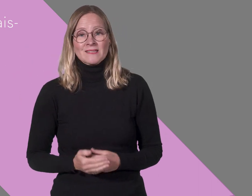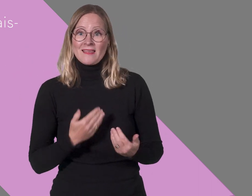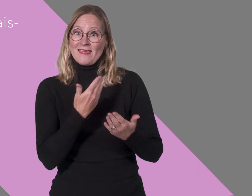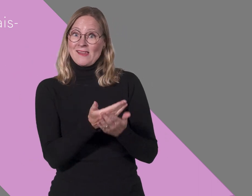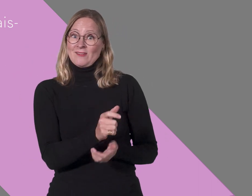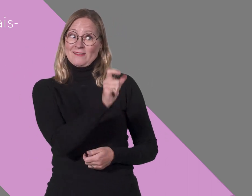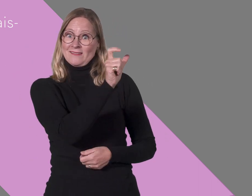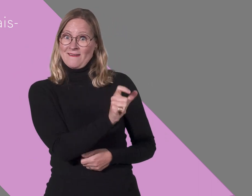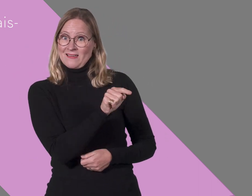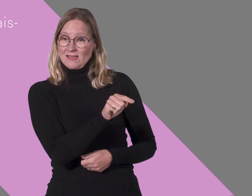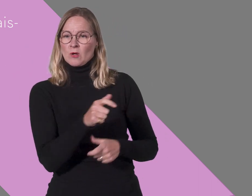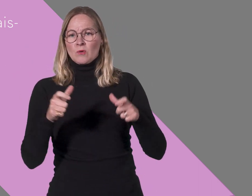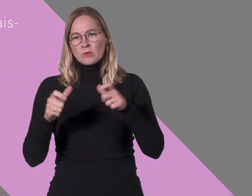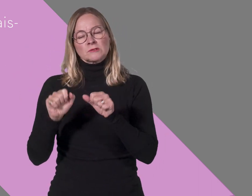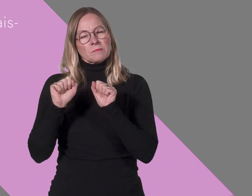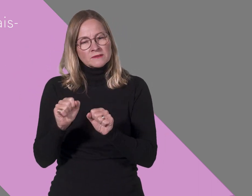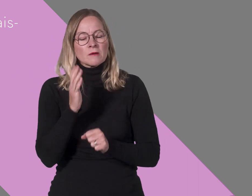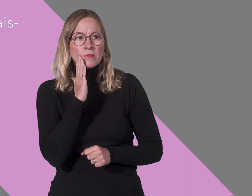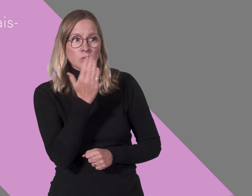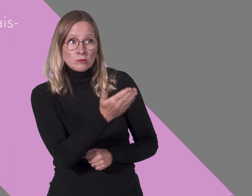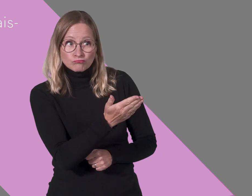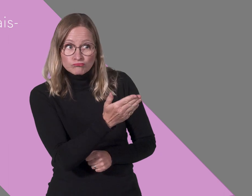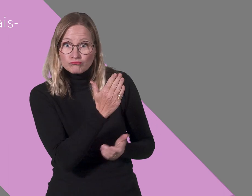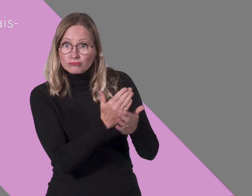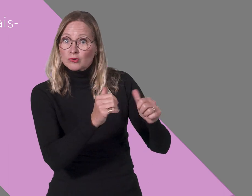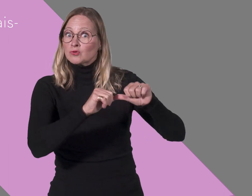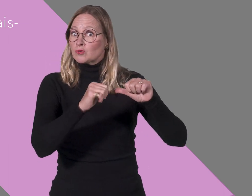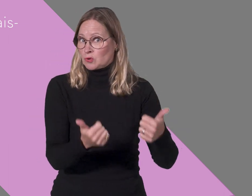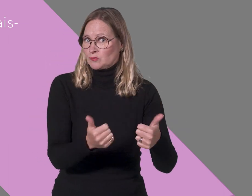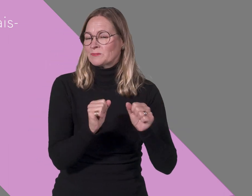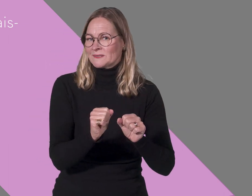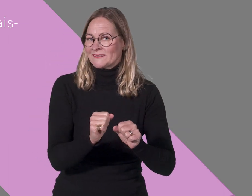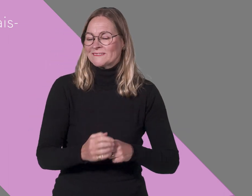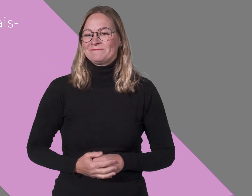Yhdistyksen pitää pyytää ehdotettavan henkilön suostumus ehdolle asettamiseen.